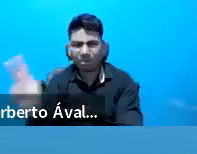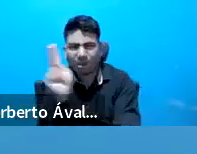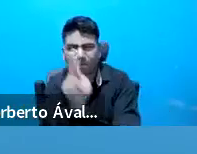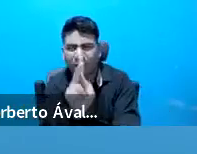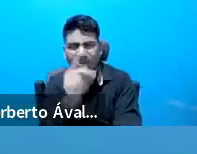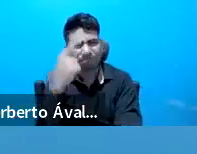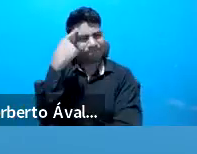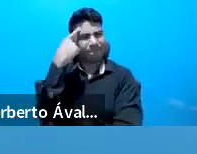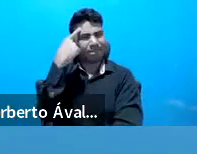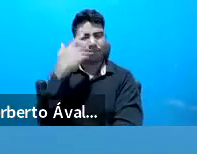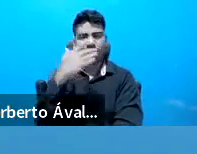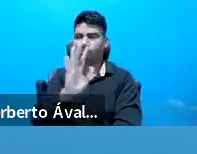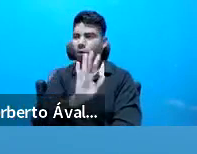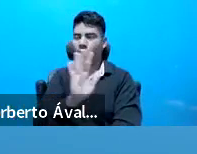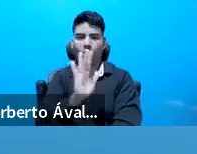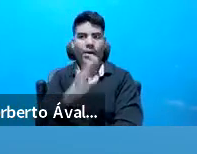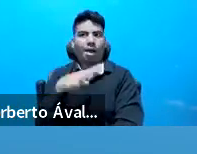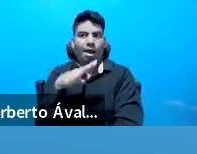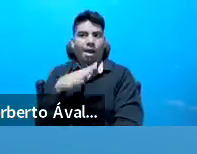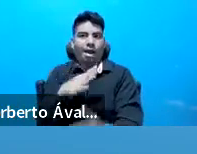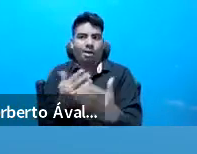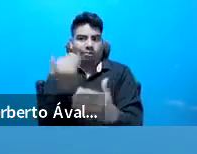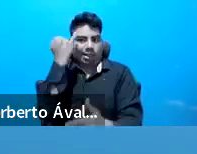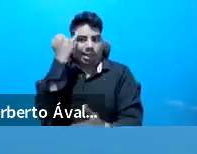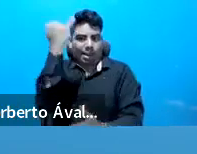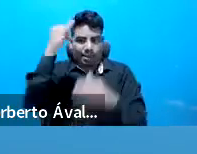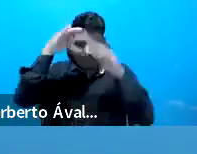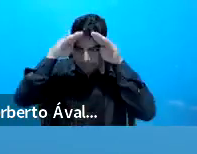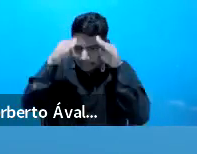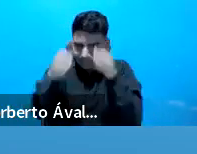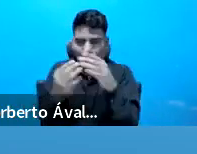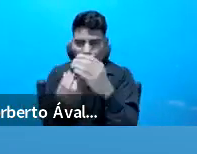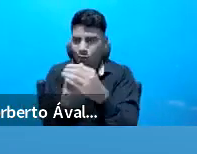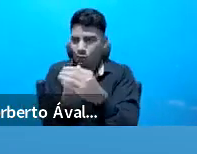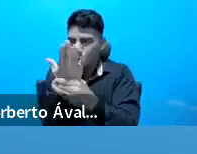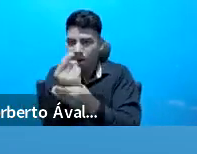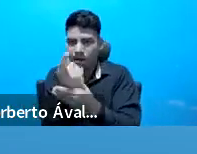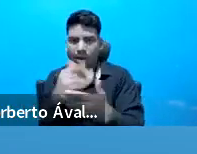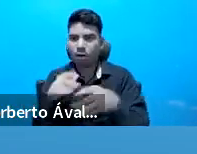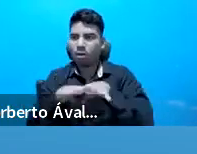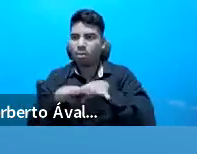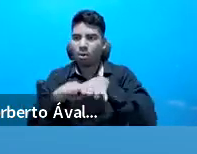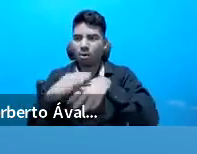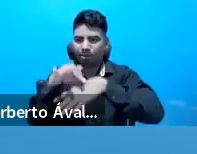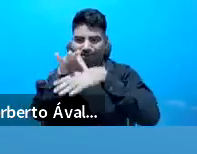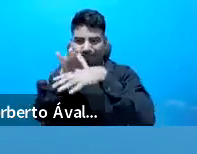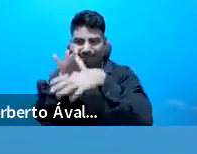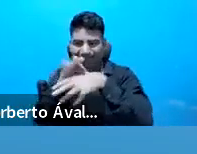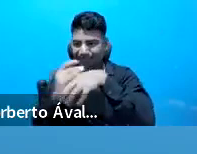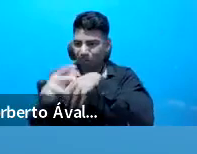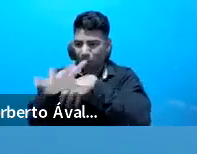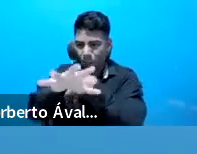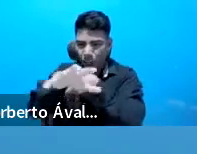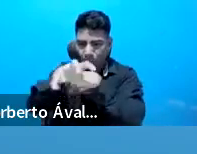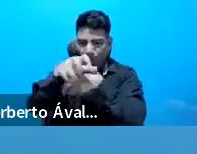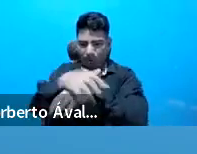ruirla. Entonces encontramos que había nuevas tendencias de había nuevas tendencias de mirar a la mente e como una como una mente enraizada en la